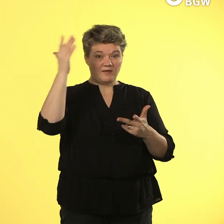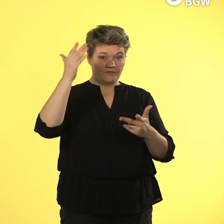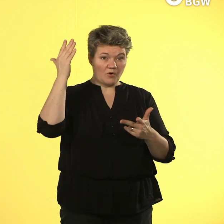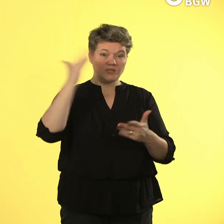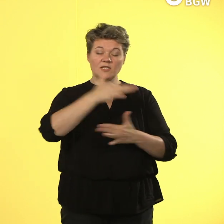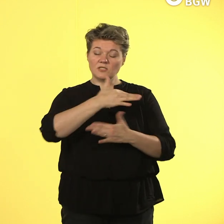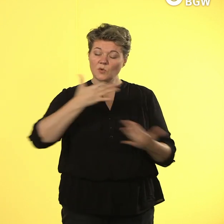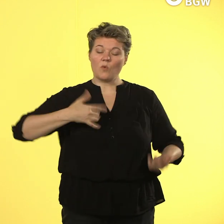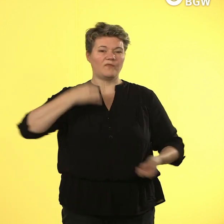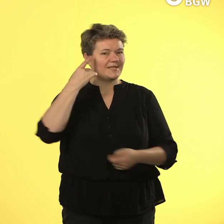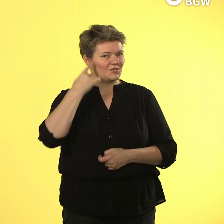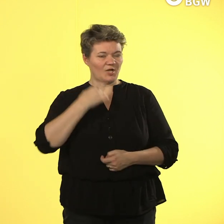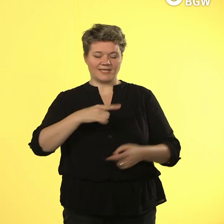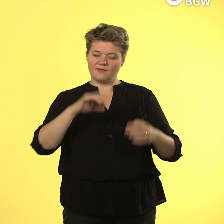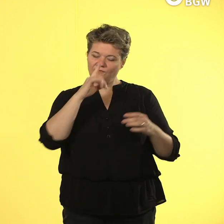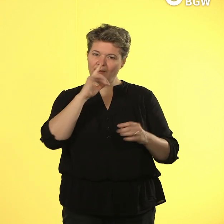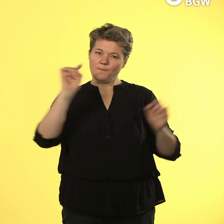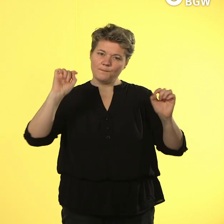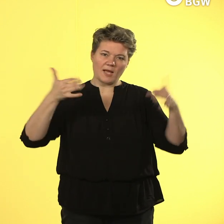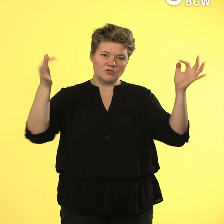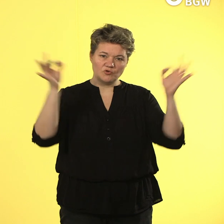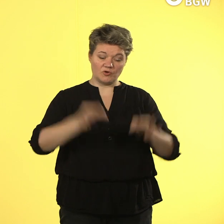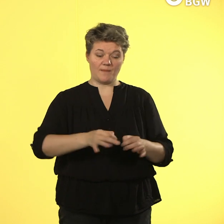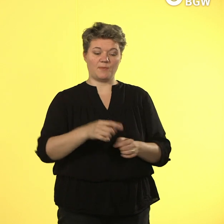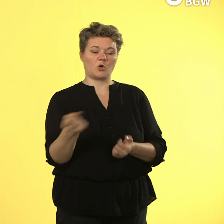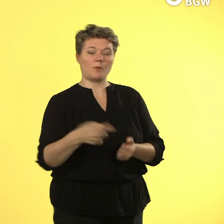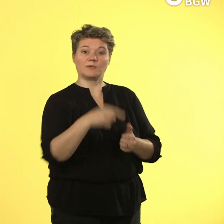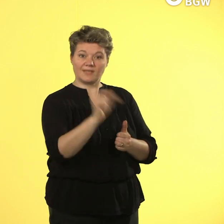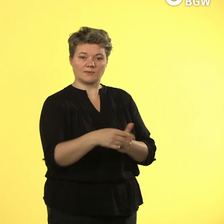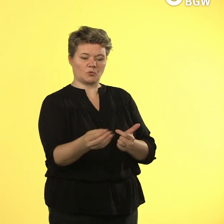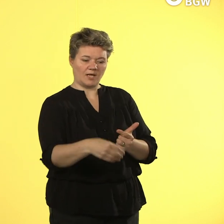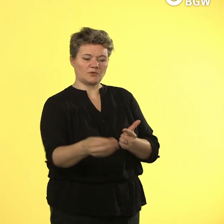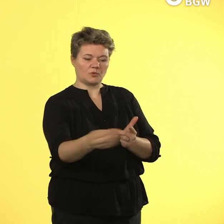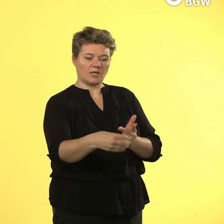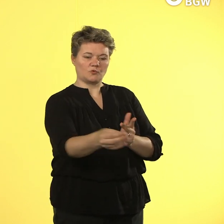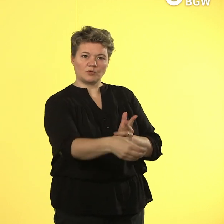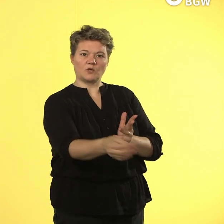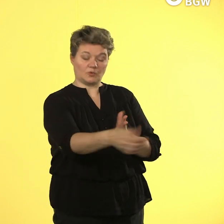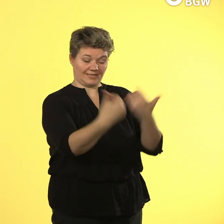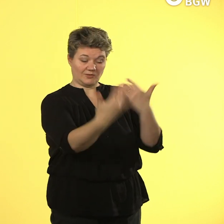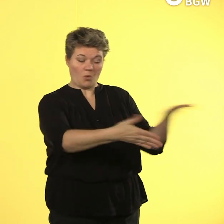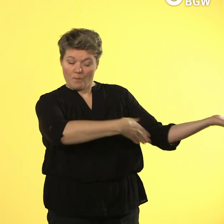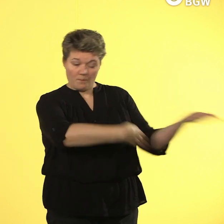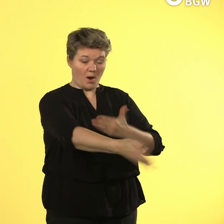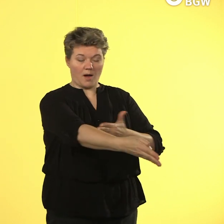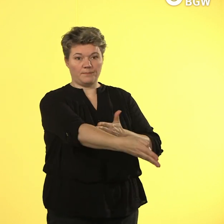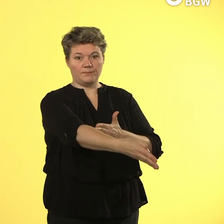und im Hinblick auf den Wunsch Ihrer Einrichtungsleitung, dass Sie Ihr Selbstbild am Bundesteilhabegesetz